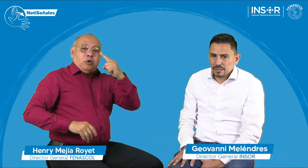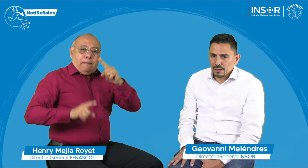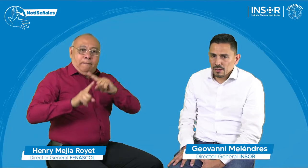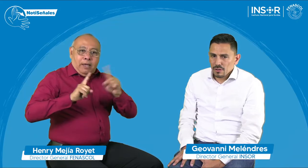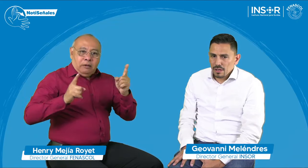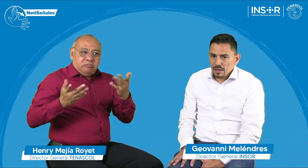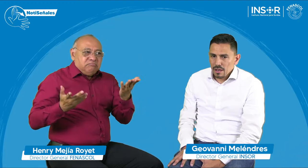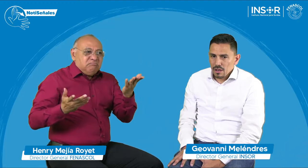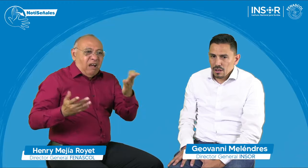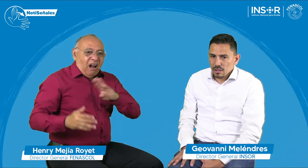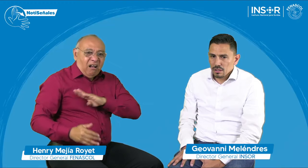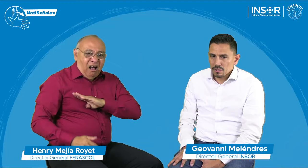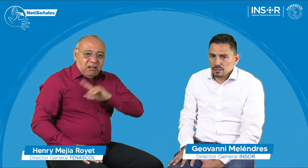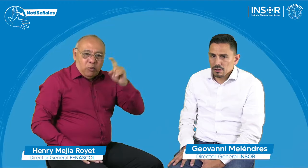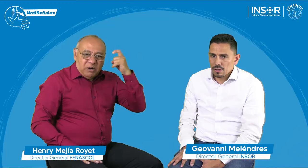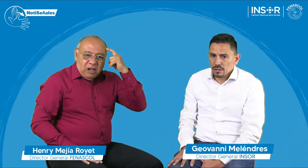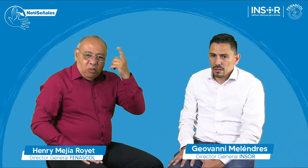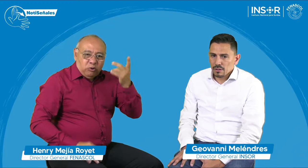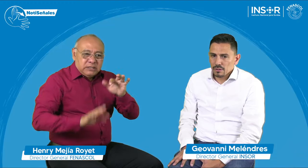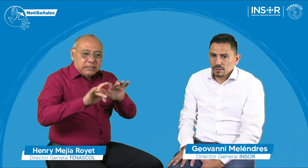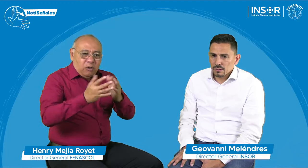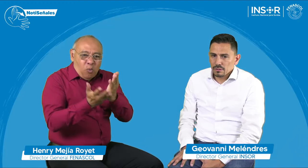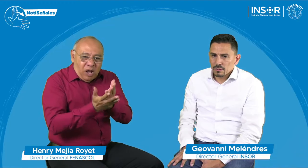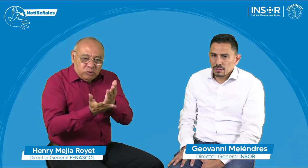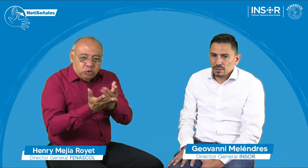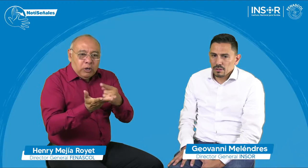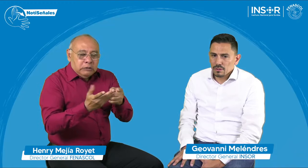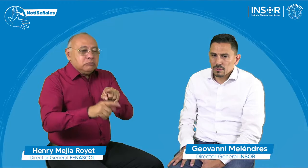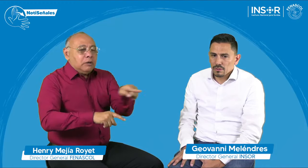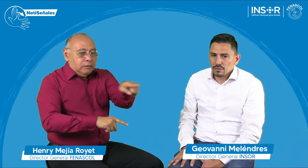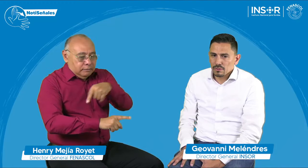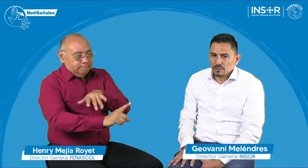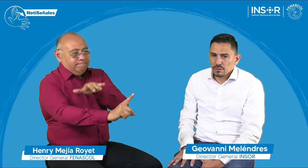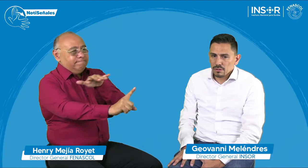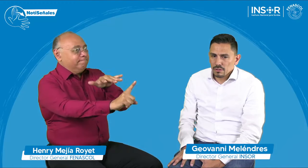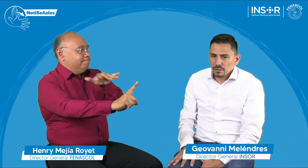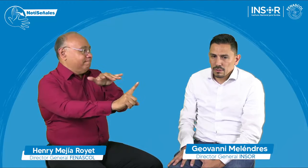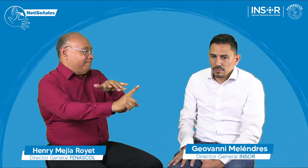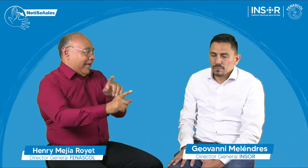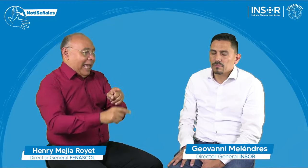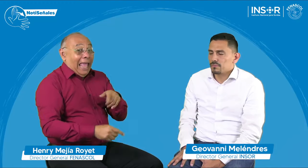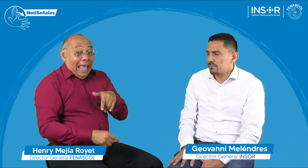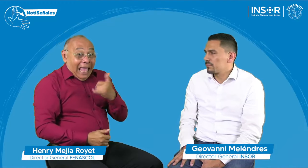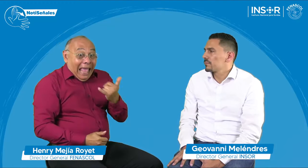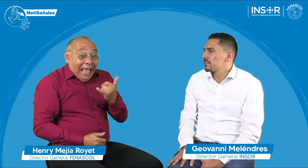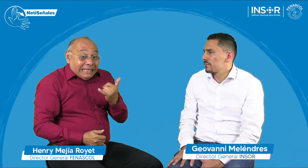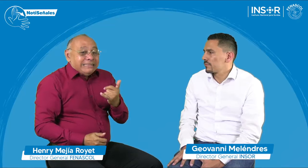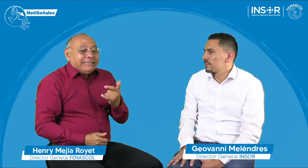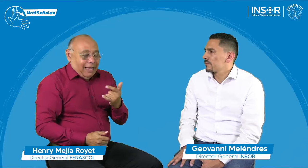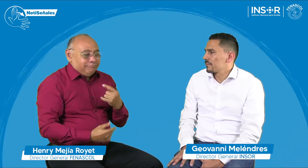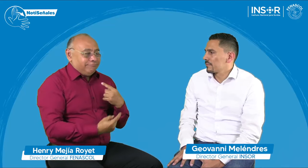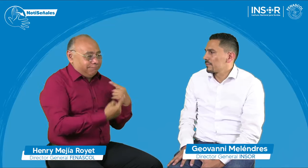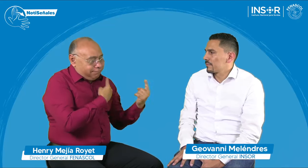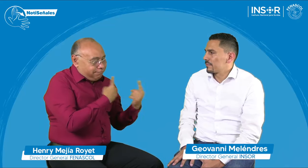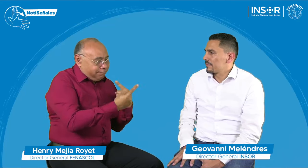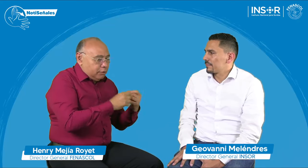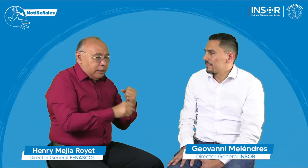que esa transformación venga desde allí, nosotros Fenascol Ensor podemos hacer procesos de